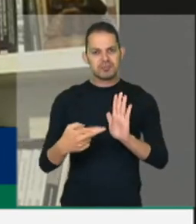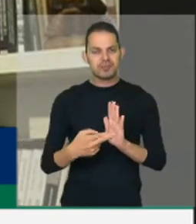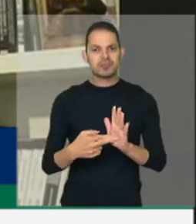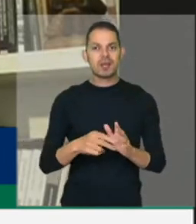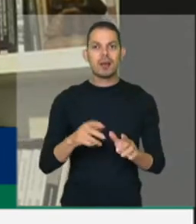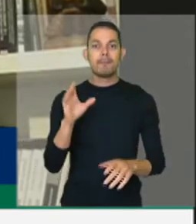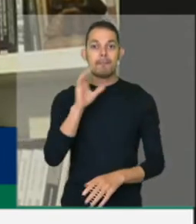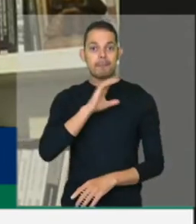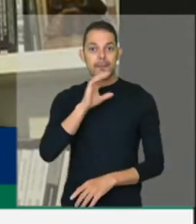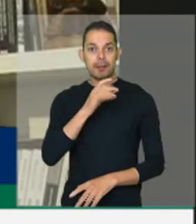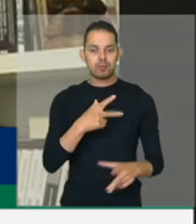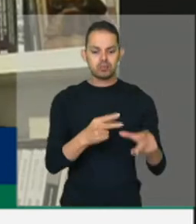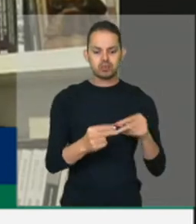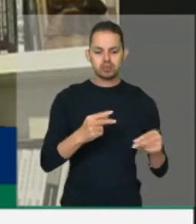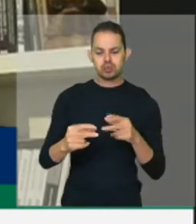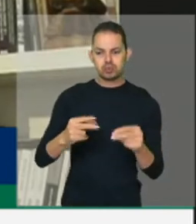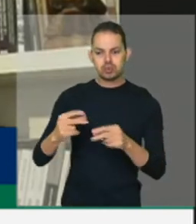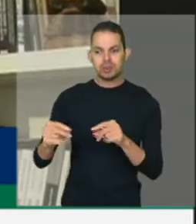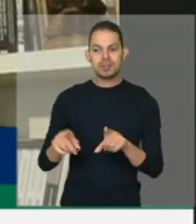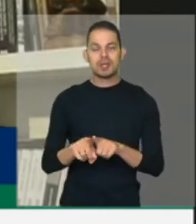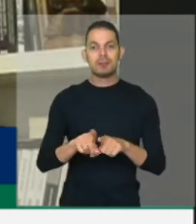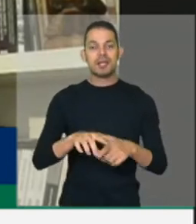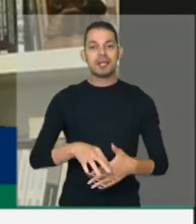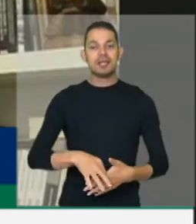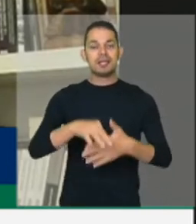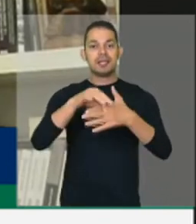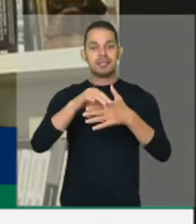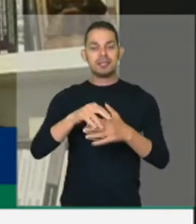DAS VACINAS. LIDERANÇAS RELIGIOSAS COMO O PAPA... COMO O LÍDER DOS MUÇULMANOS COMO